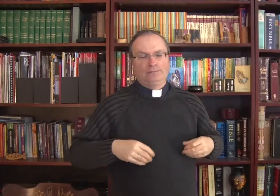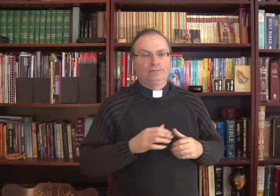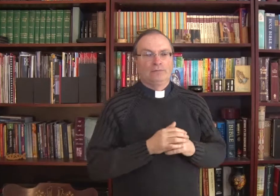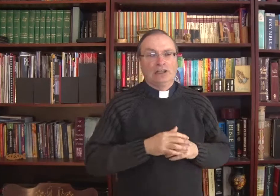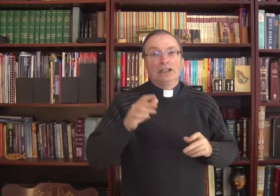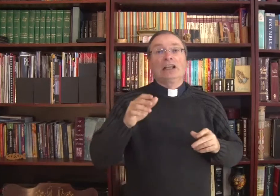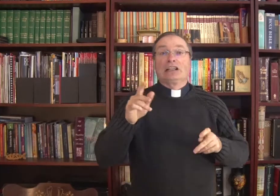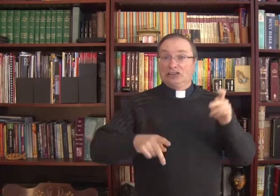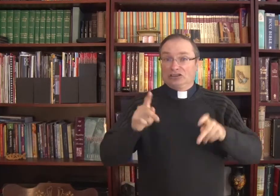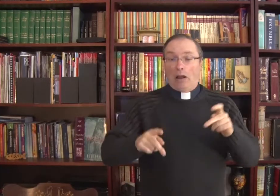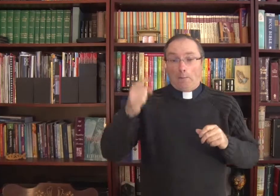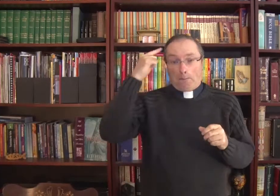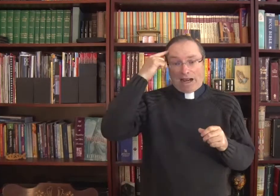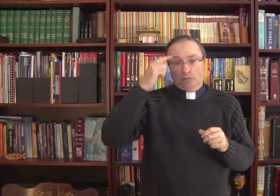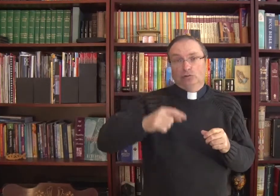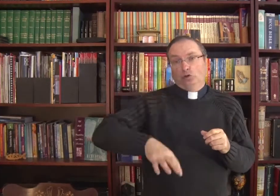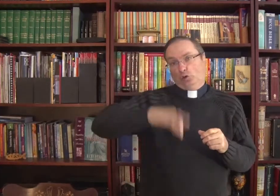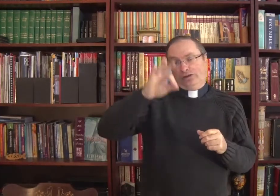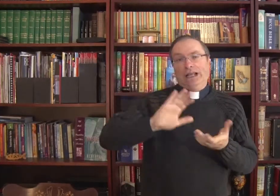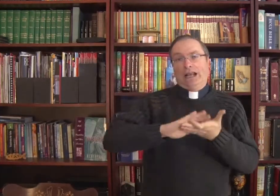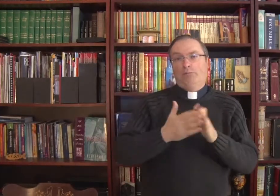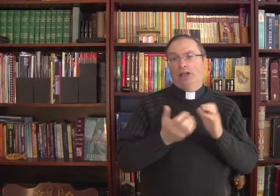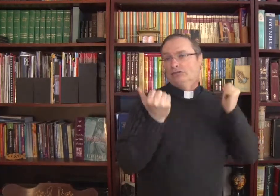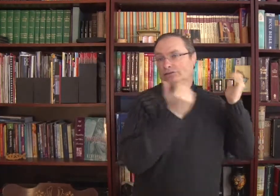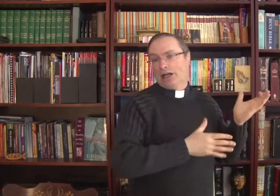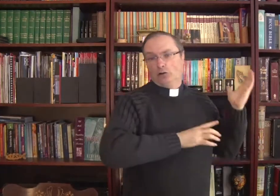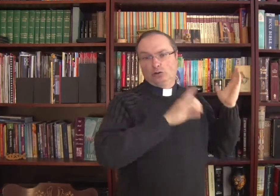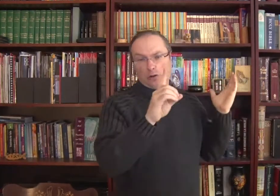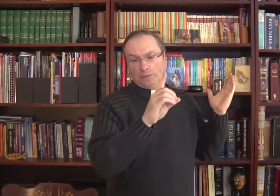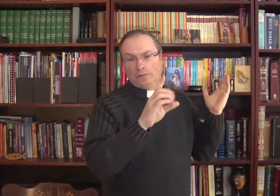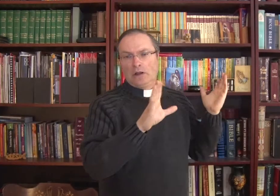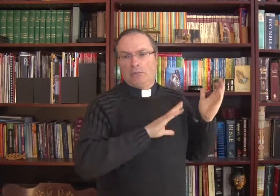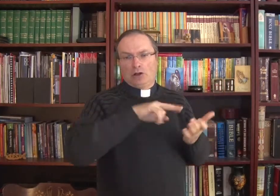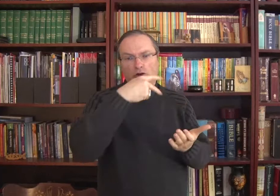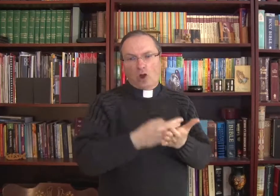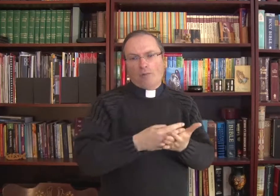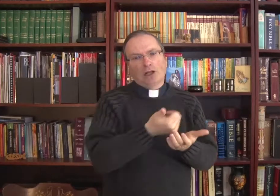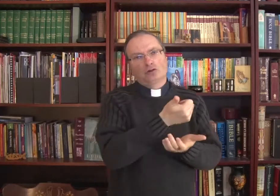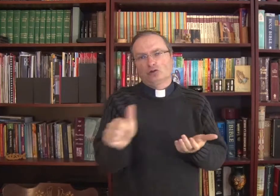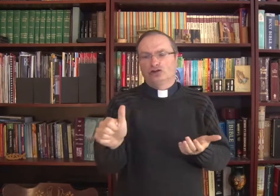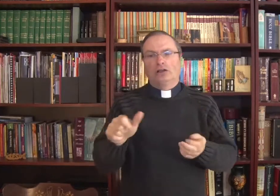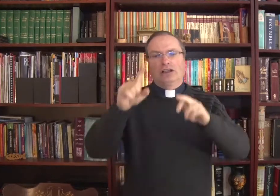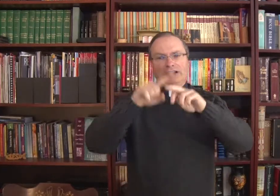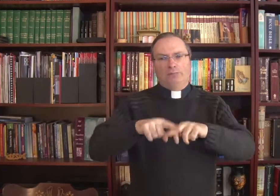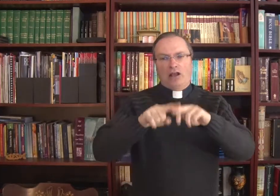Les gens pensent trouver la paix sans Dieu, mais tombe dans toutes sortes de dépendance;